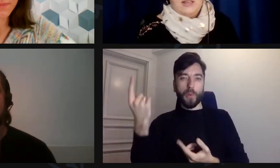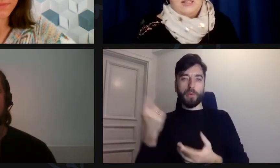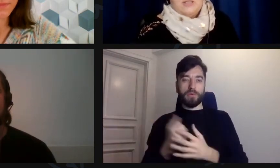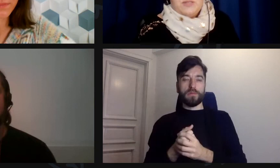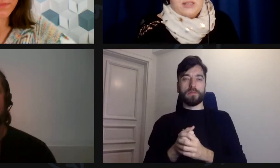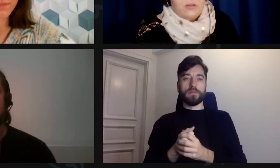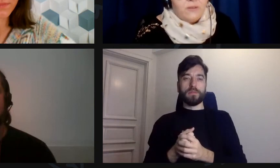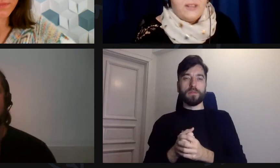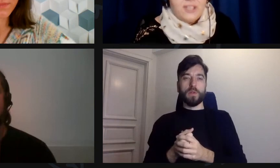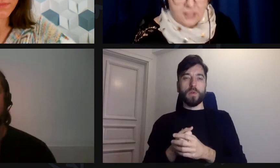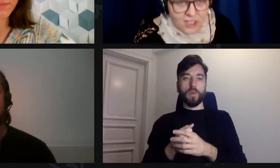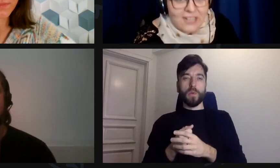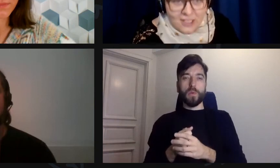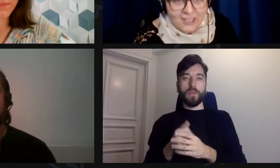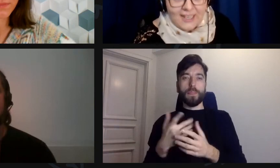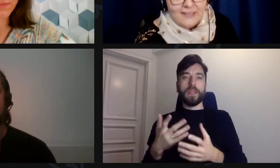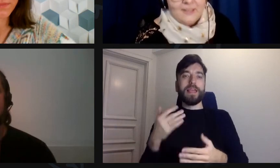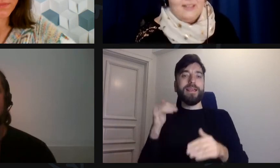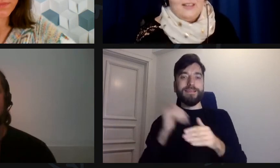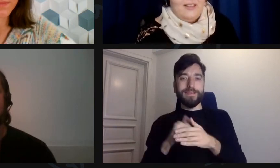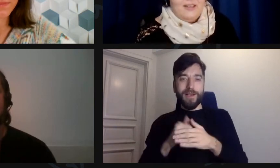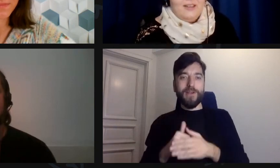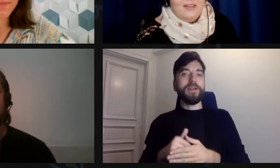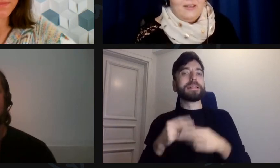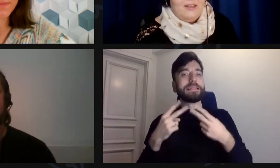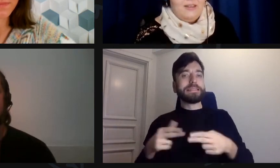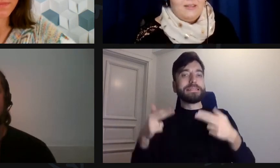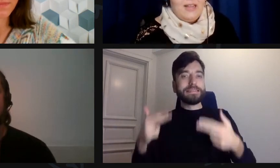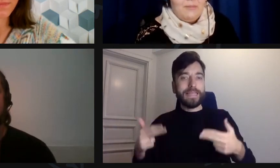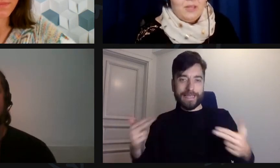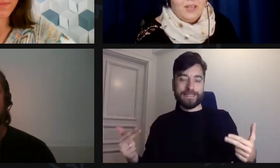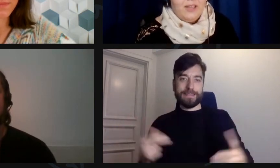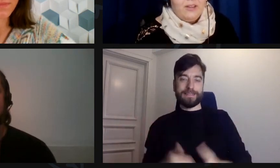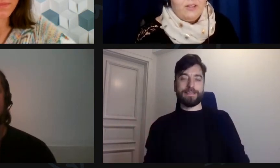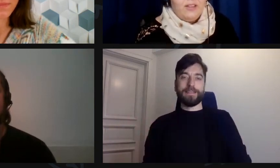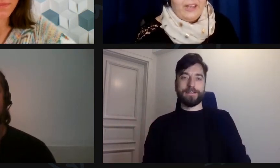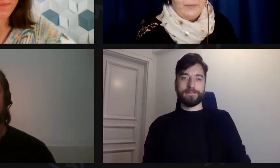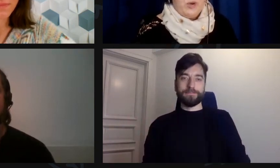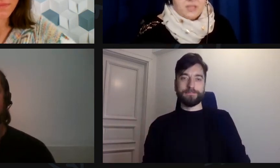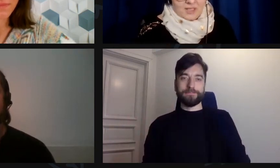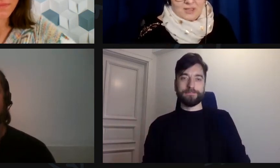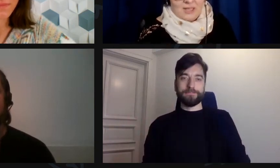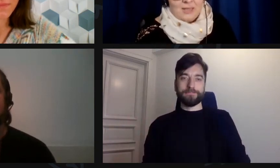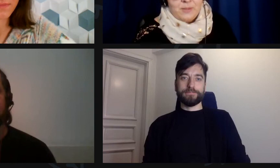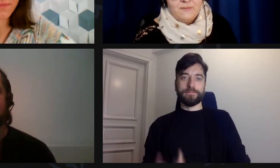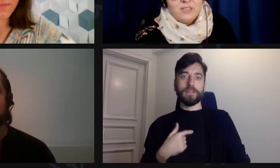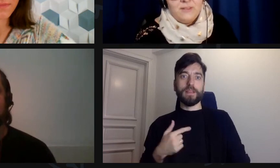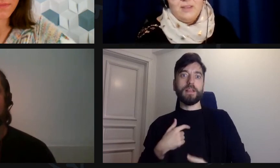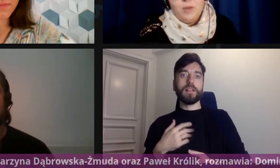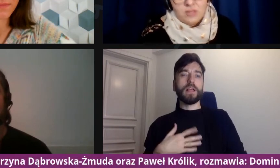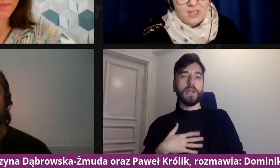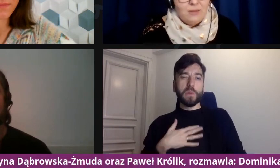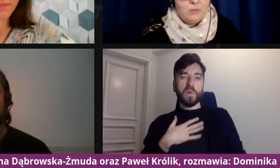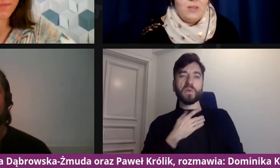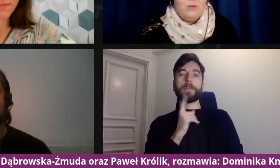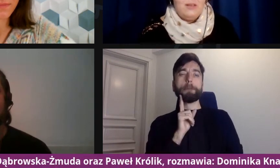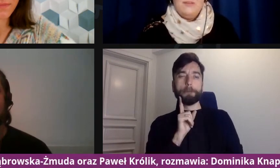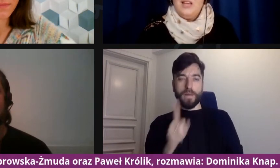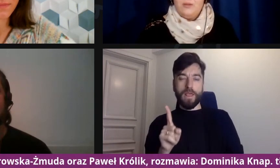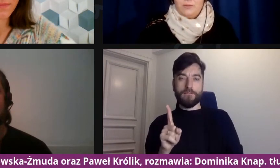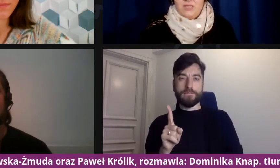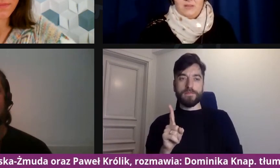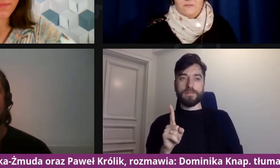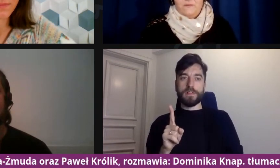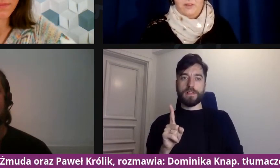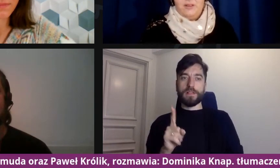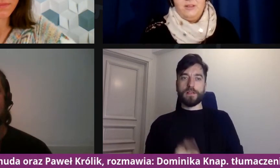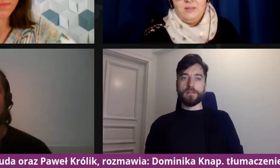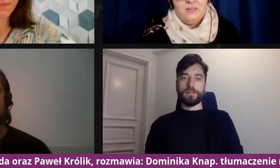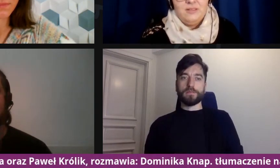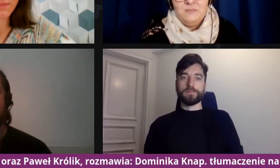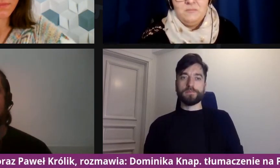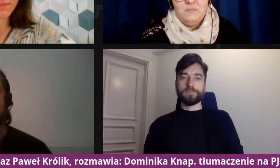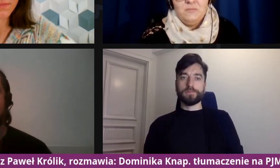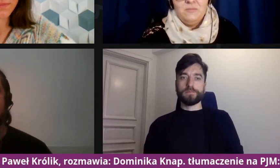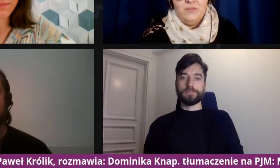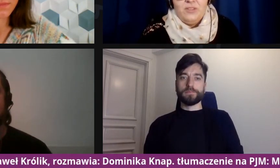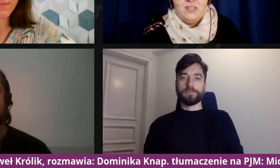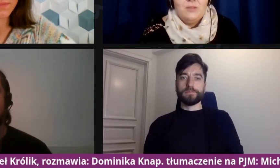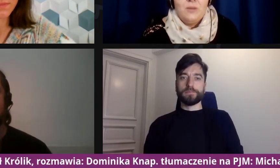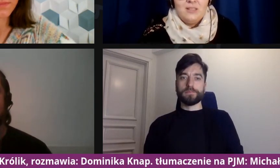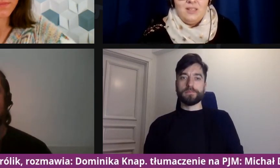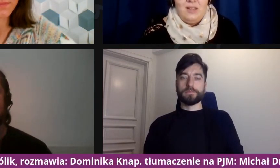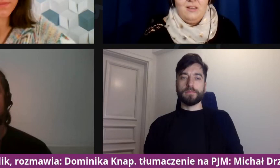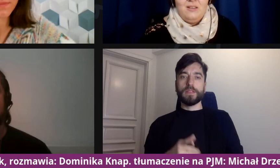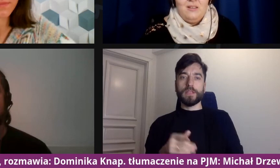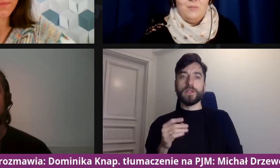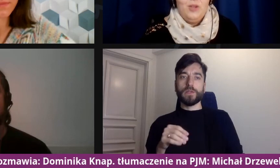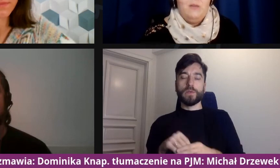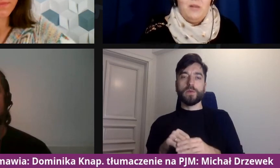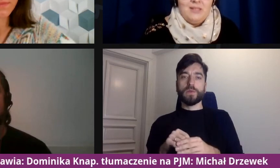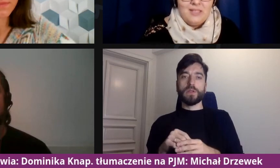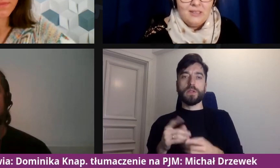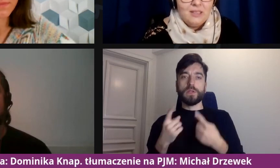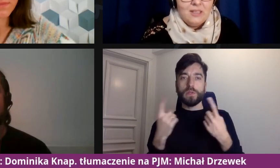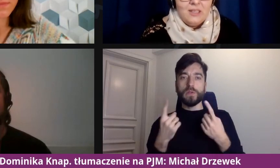żeby zachowywać się grzecznie i dla mnie te emocje, te prawdziwe, które się ujawniają w mojej pracy,